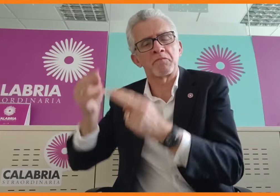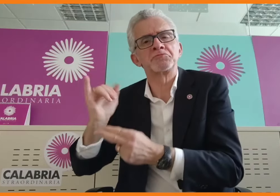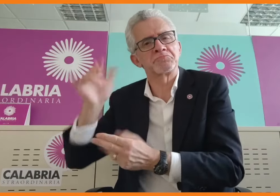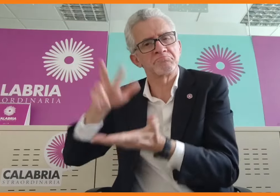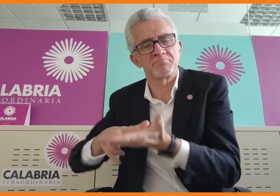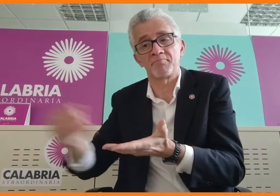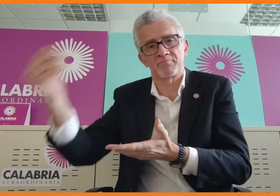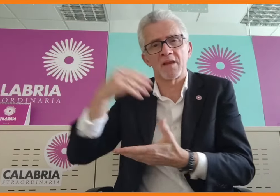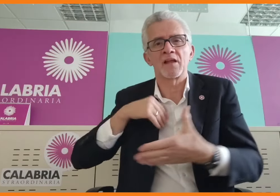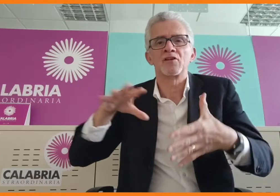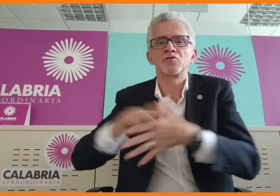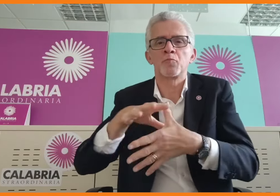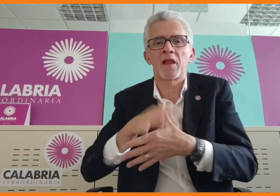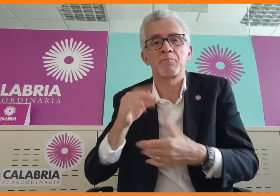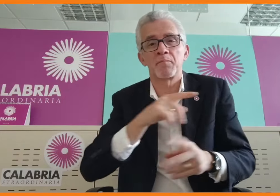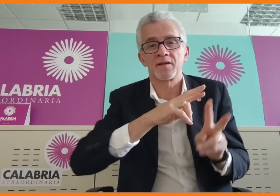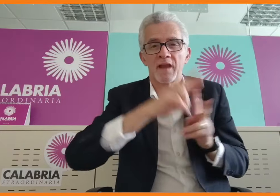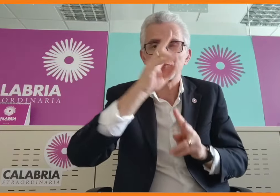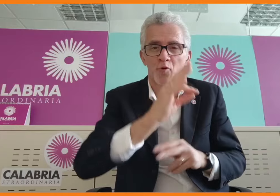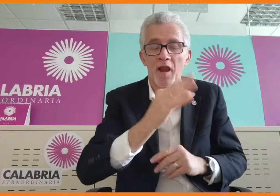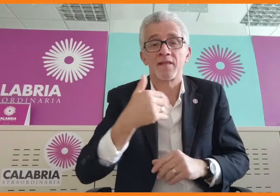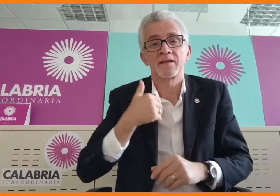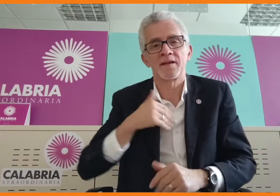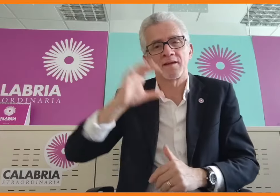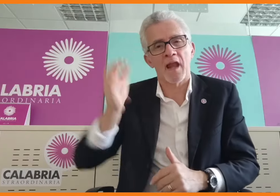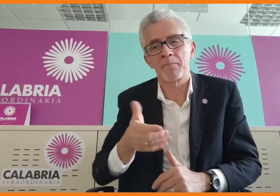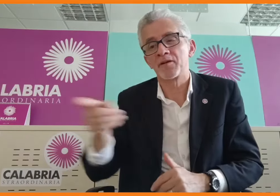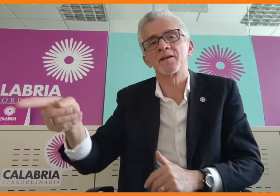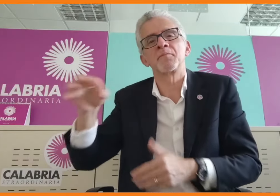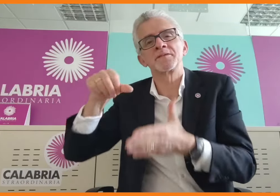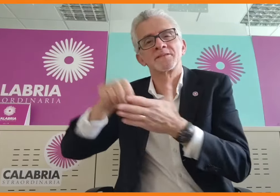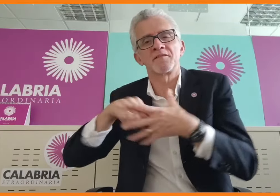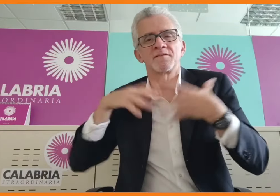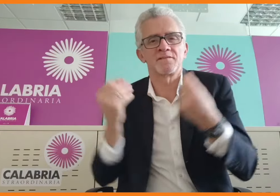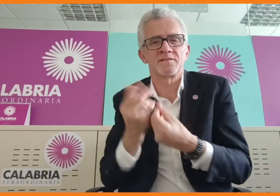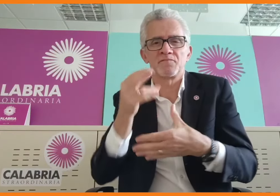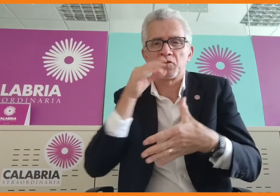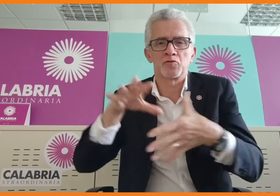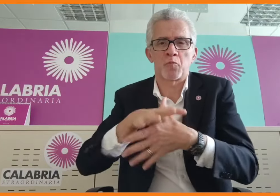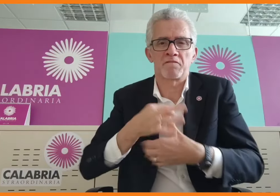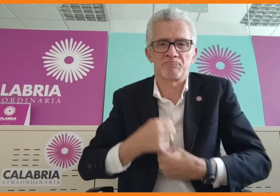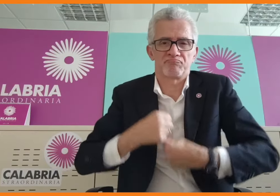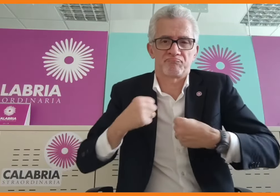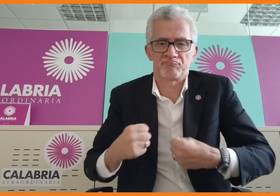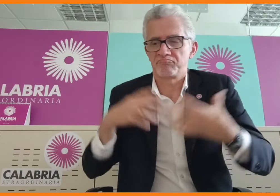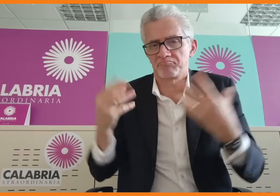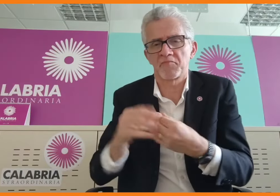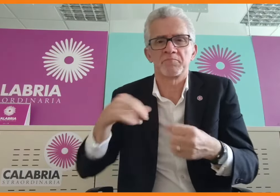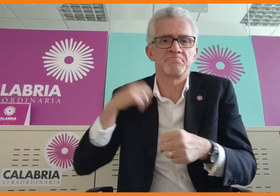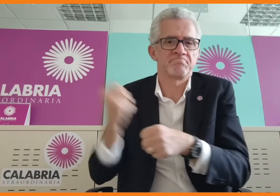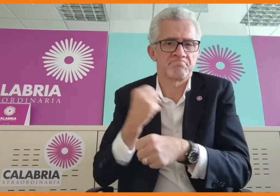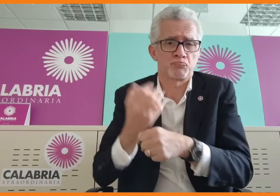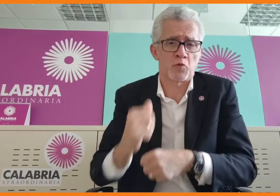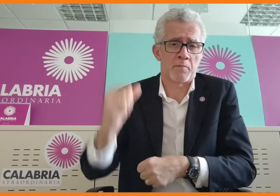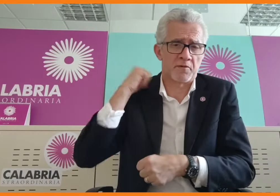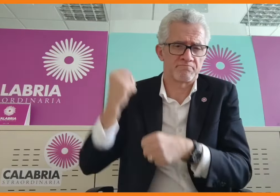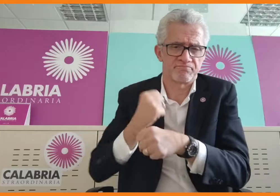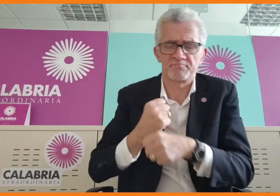Abbiamo creato una squadra corposa composta dalla Sede Centrale, dal Consiglio Regionale ENS Calabria e dalla Sezione Provinciale ENS di Catanzaro